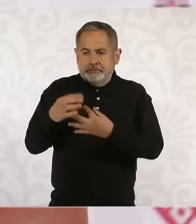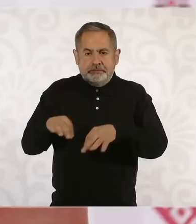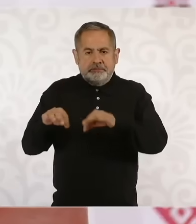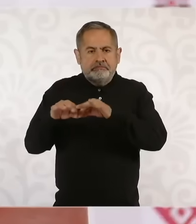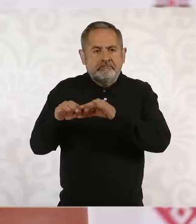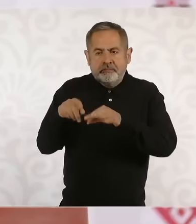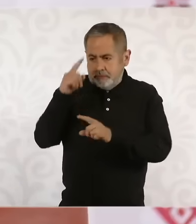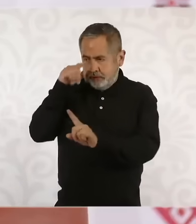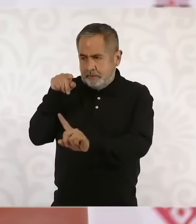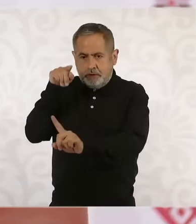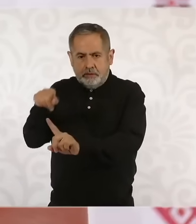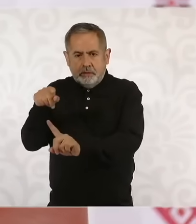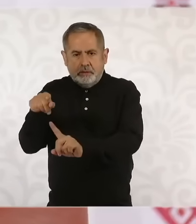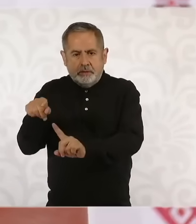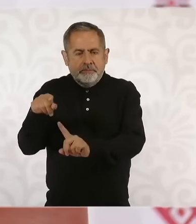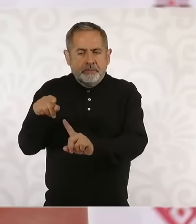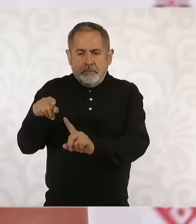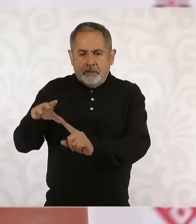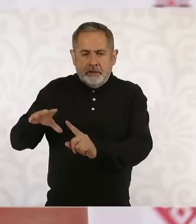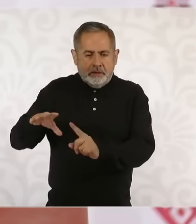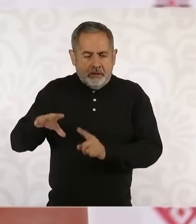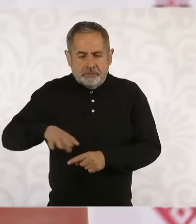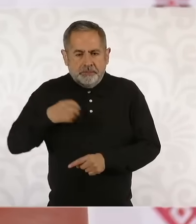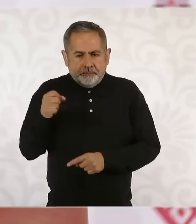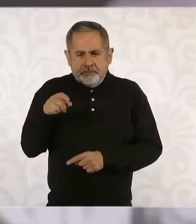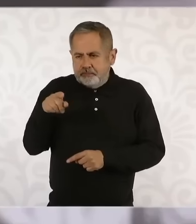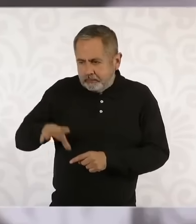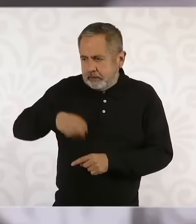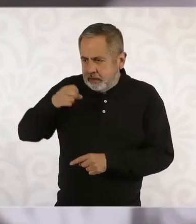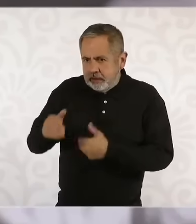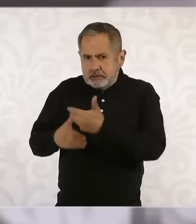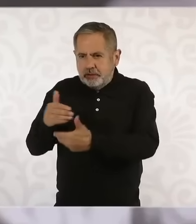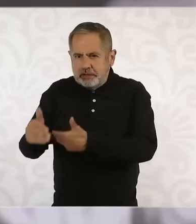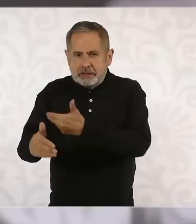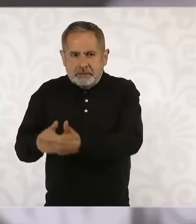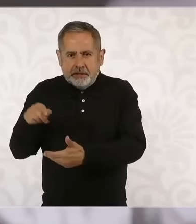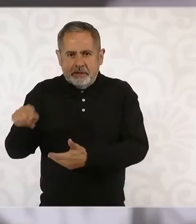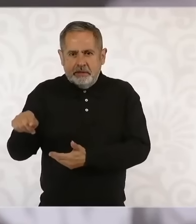mujeres. Primero porque se reconoce su esfuerzo. Muchas mujeres que no han tenido la posibilidad de